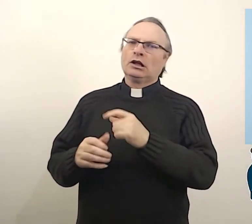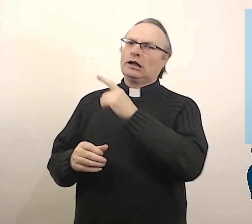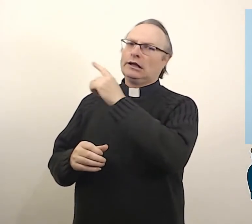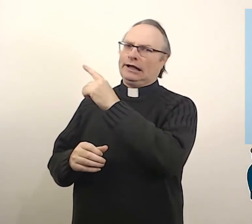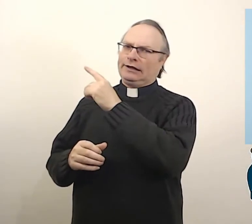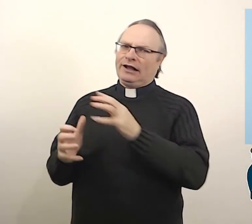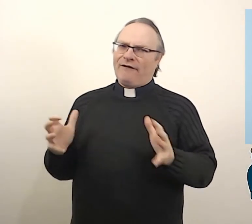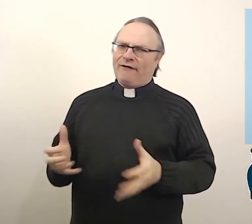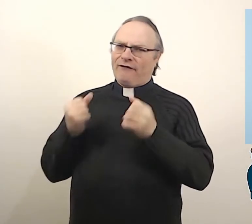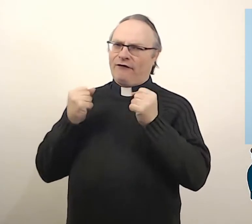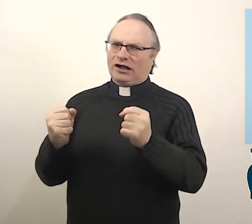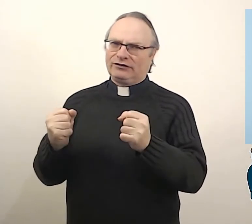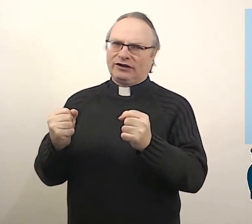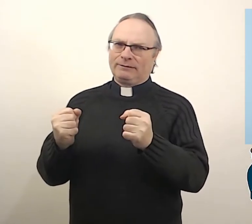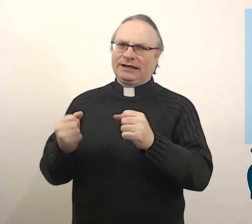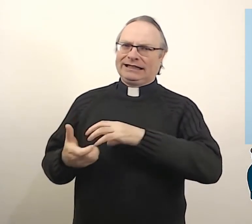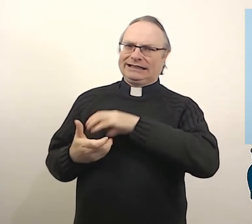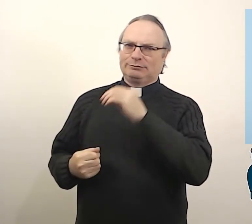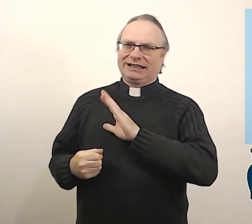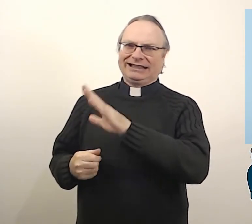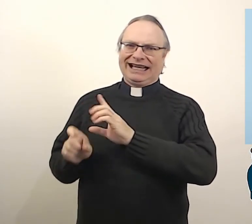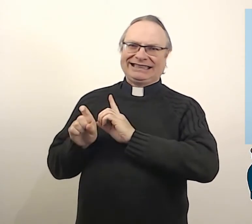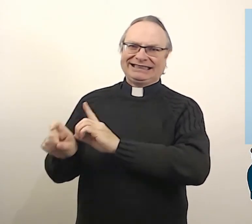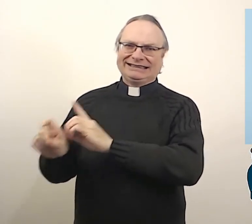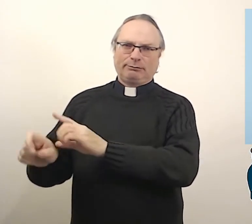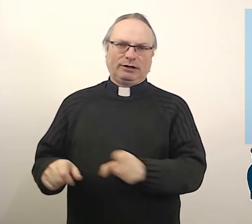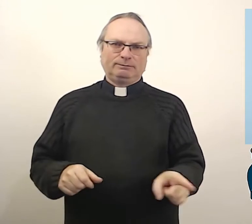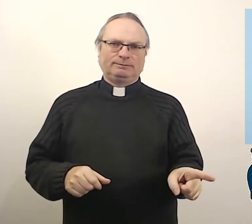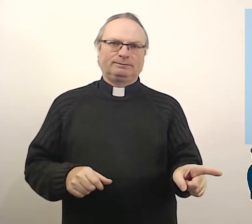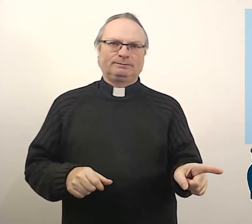Ils fortifiaient l'esprit des disciples,